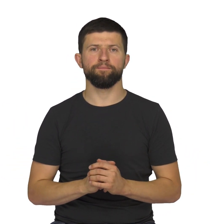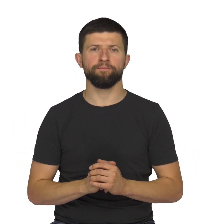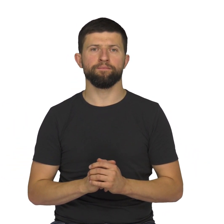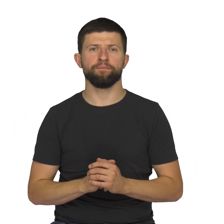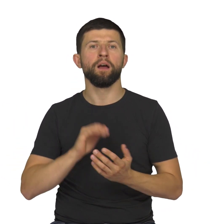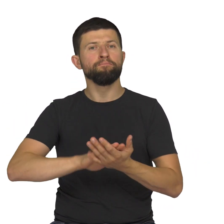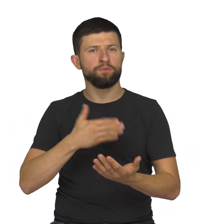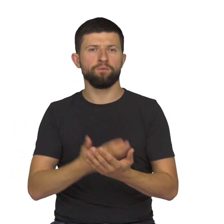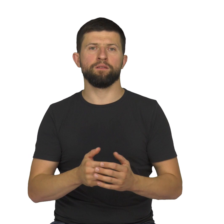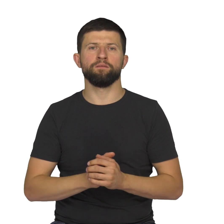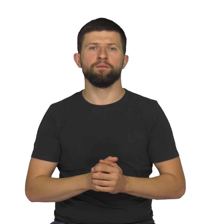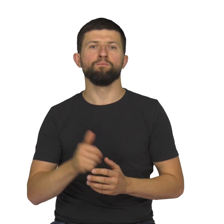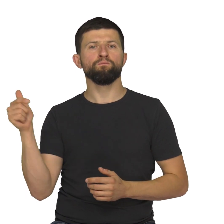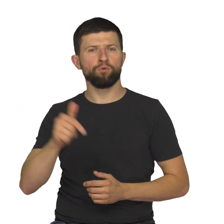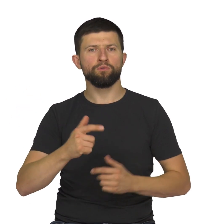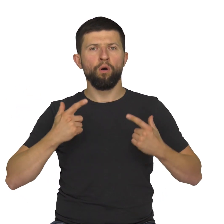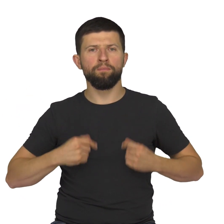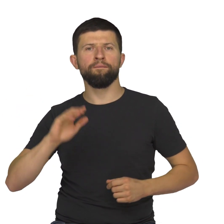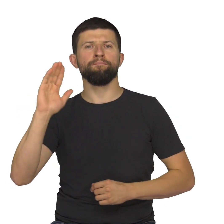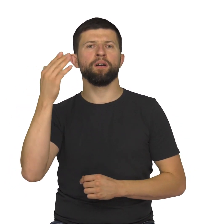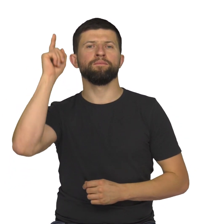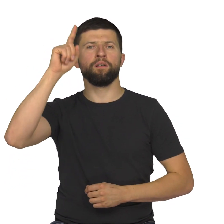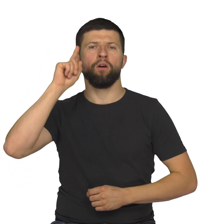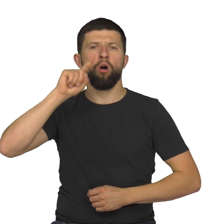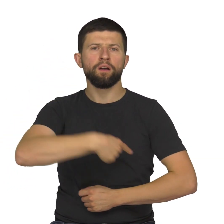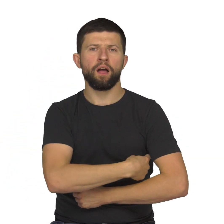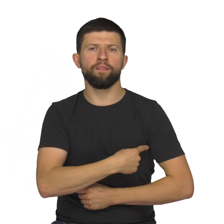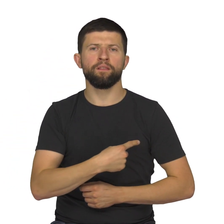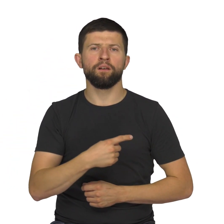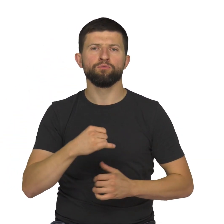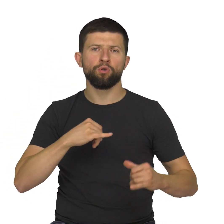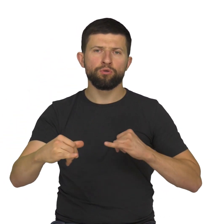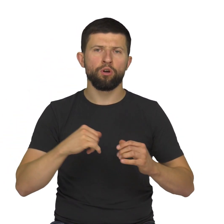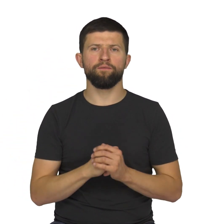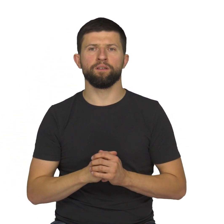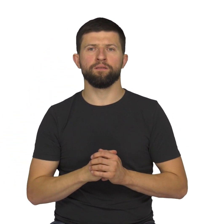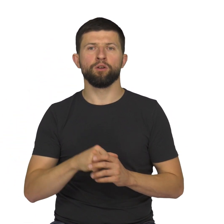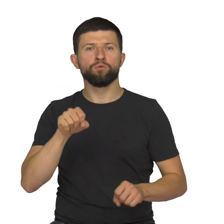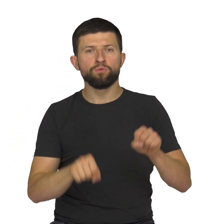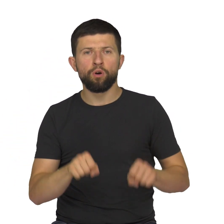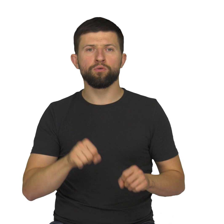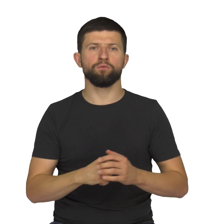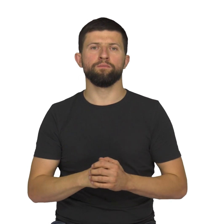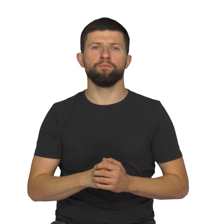Takimi zwolnieniami są np.: na czas niezbędny do stawienia się na wezwanie organu administracji rządowej lub sądu,